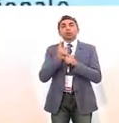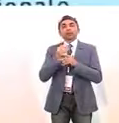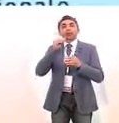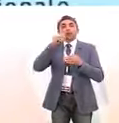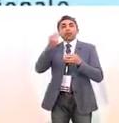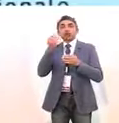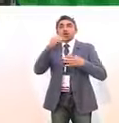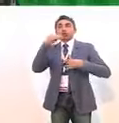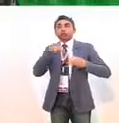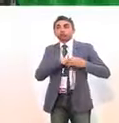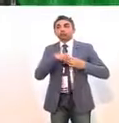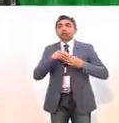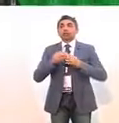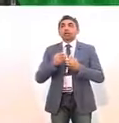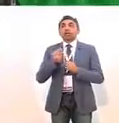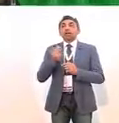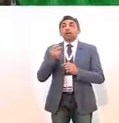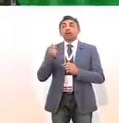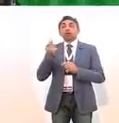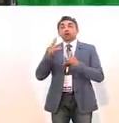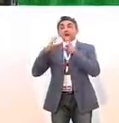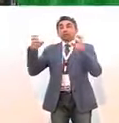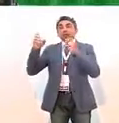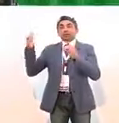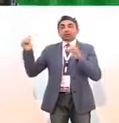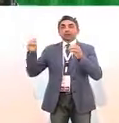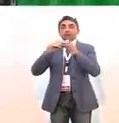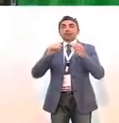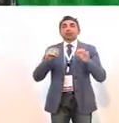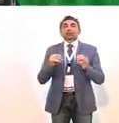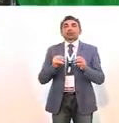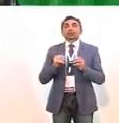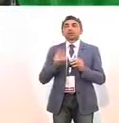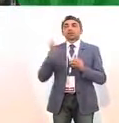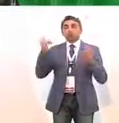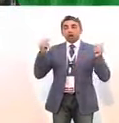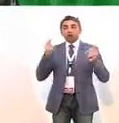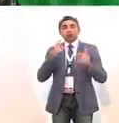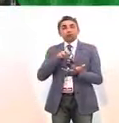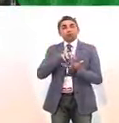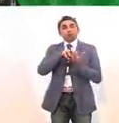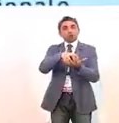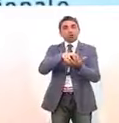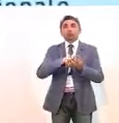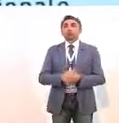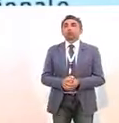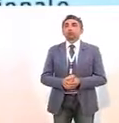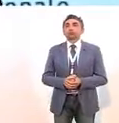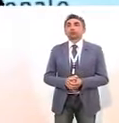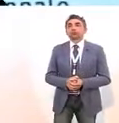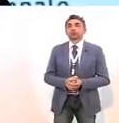Ti tasso. Metti i soldi in azienda, in posti di lavoro? Ecco gli incentivi. “Ma questo